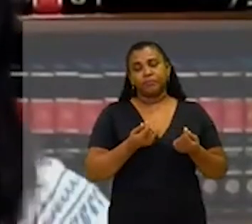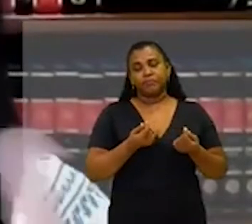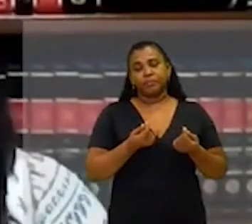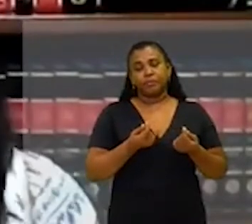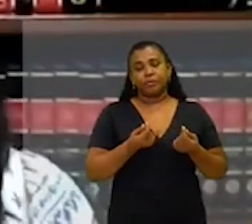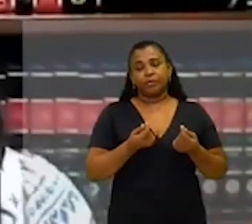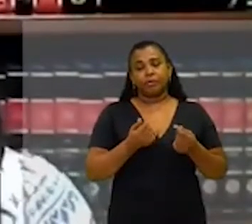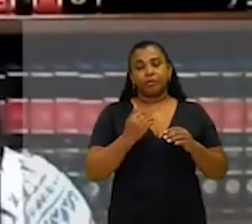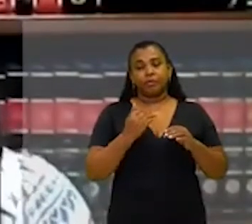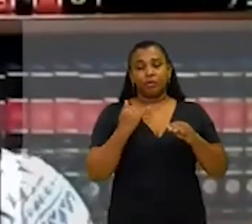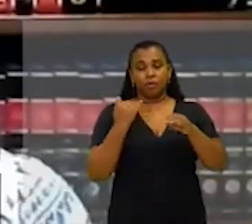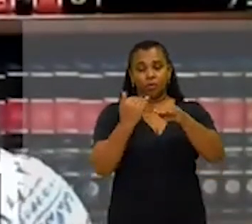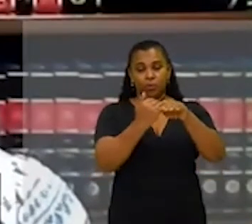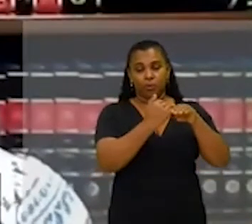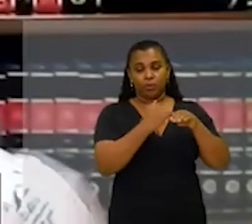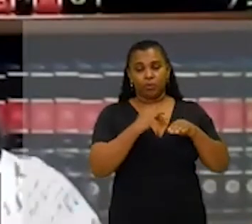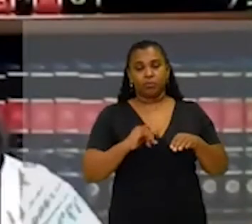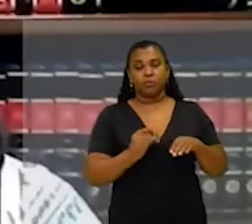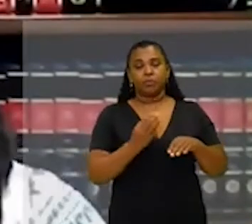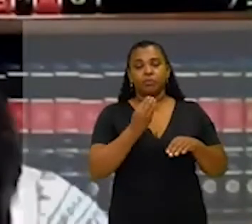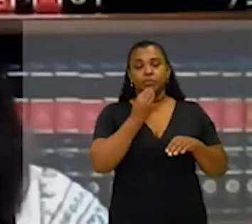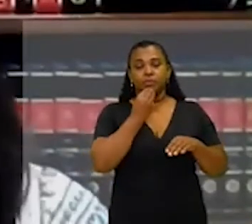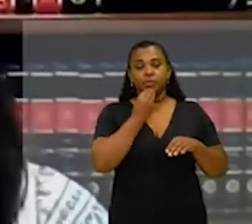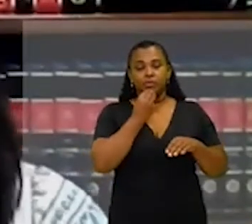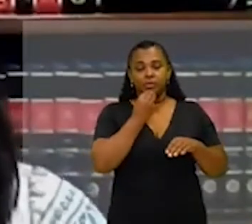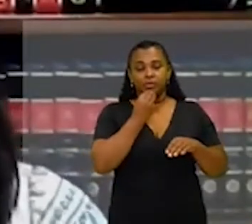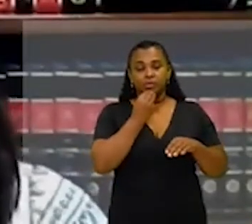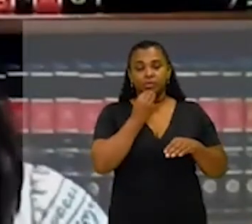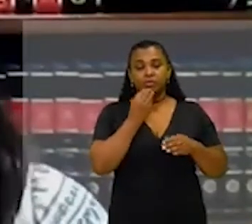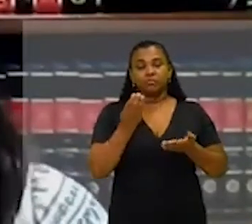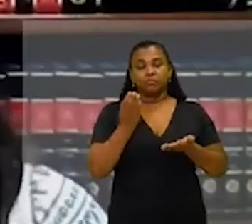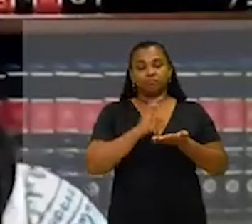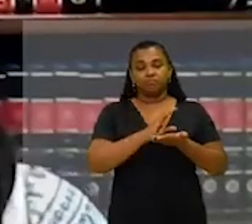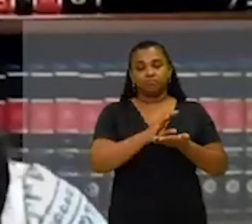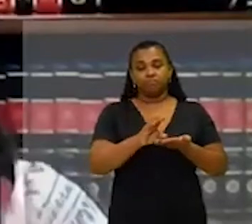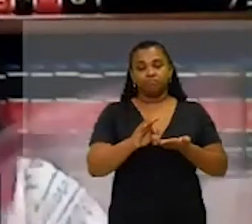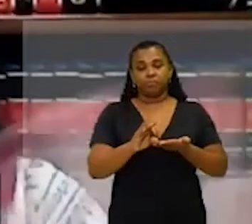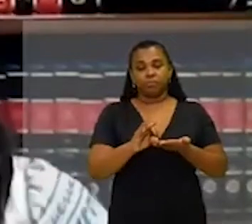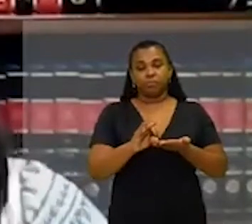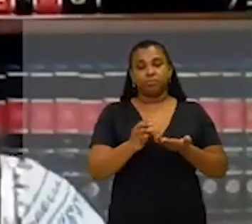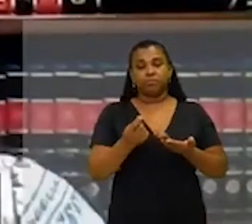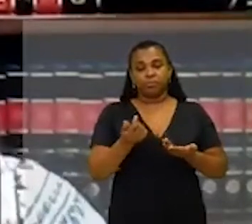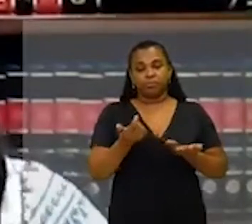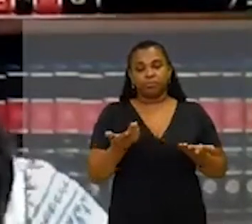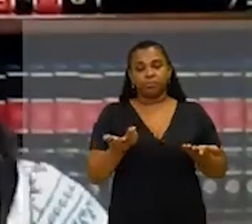econômica dos partidos e candidatos de fontes de financiamento público como foi dito pelas minhas